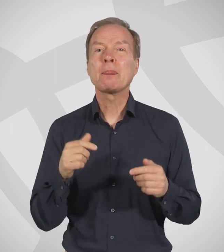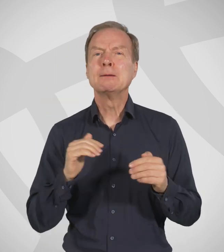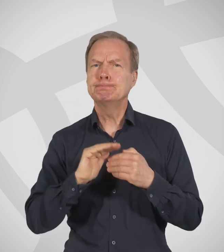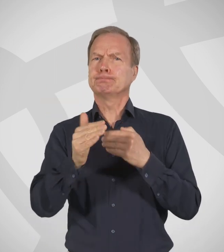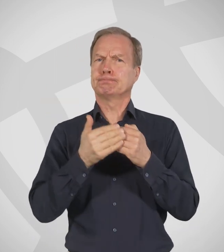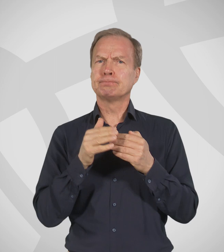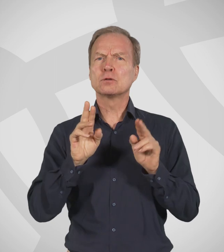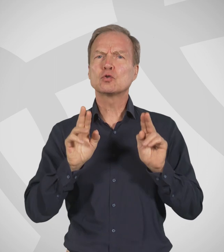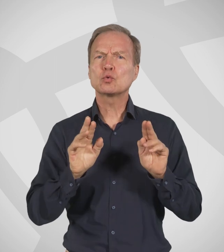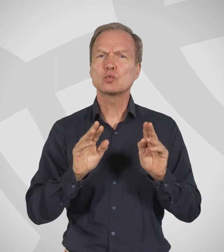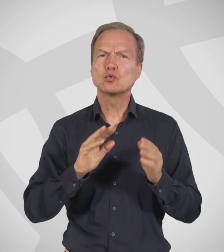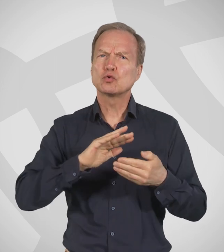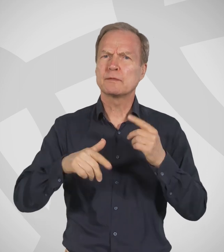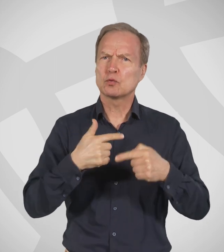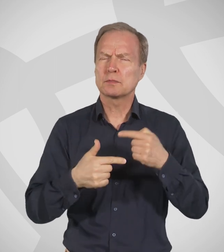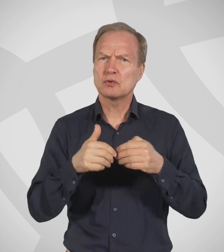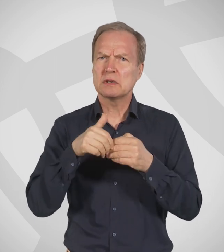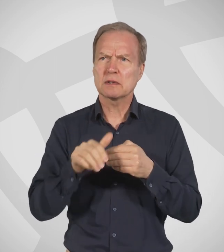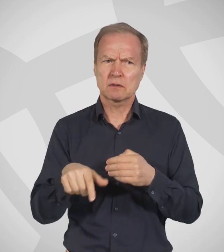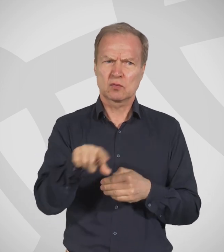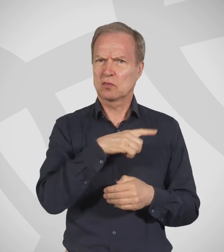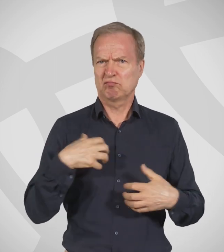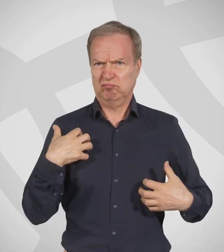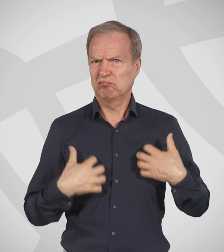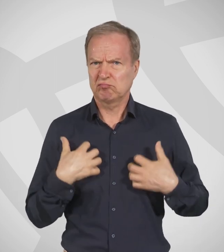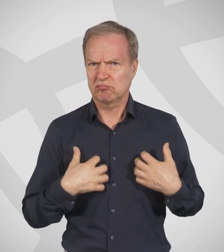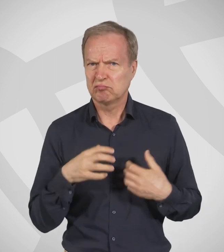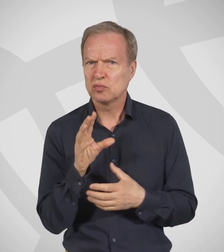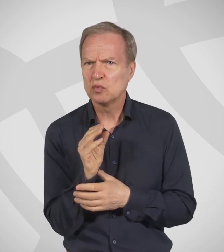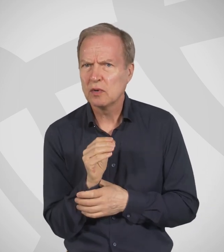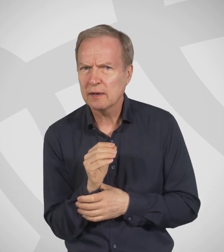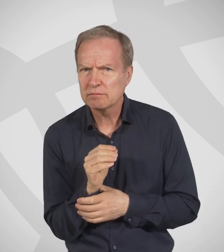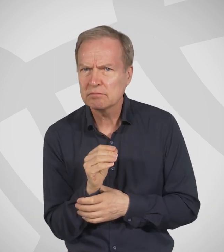Totuus- ja sovintoprosessin jatko herättää edelleen huolta.